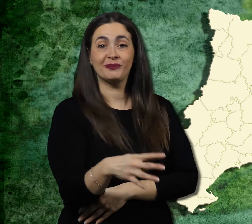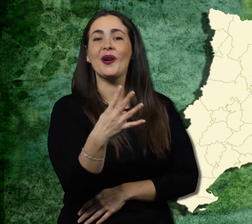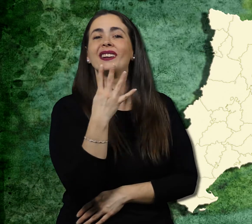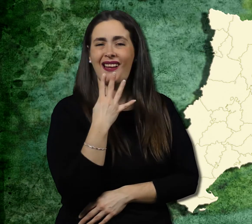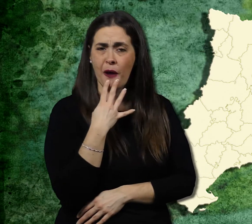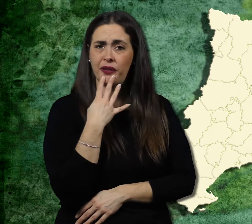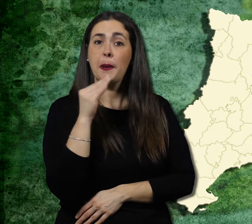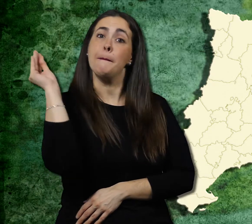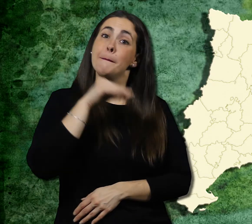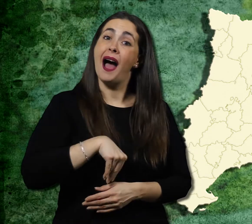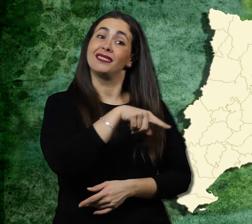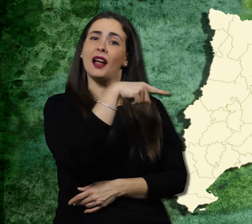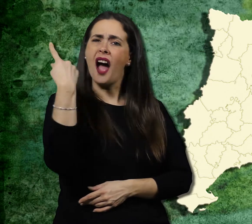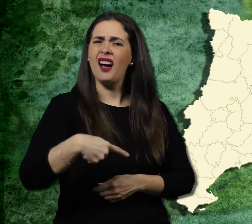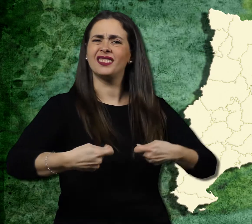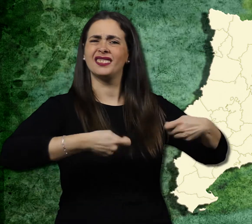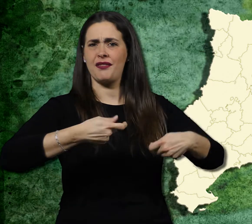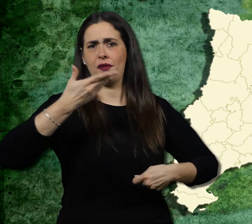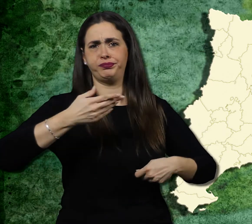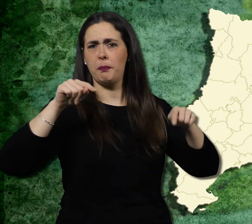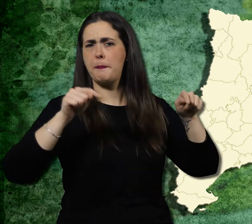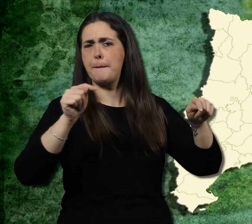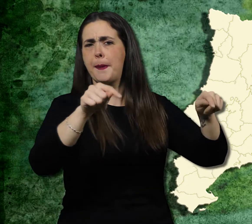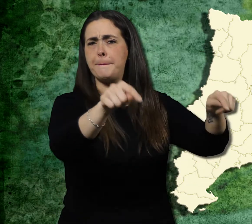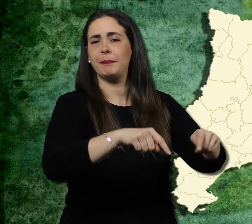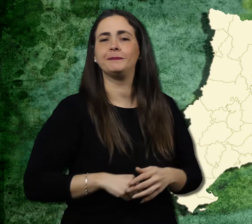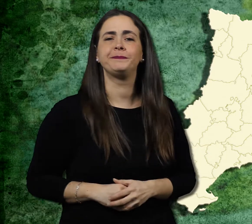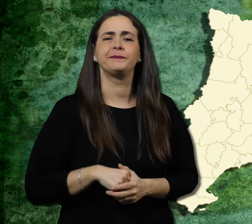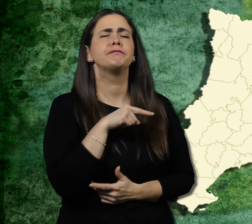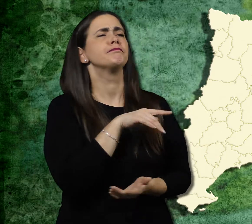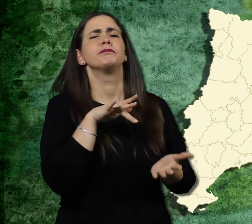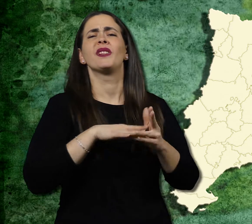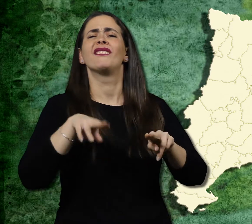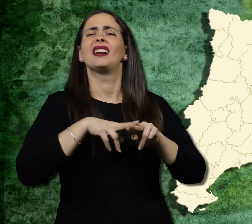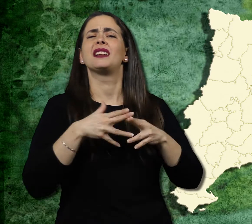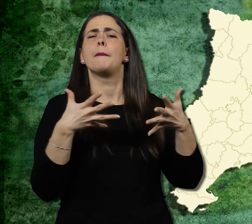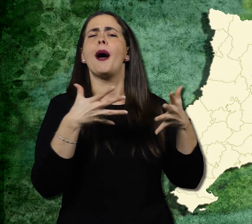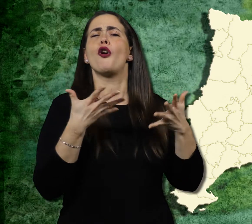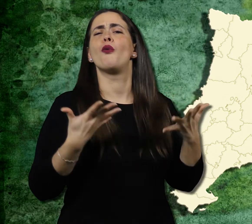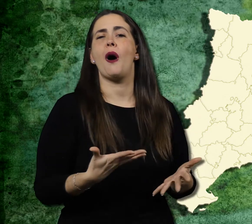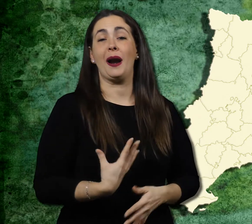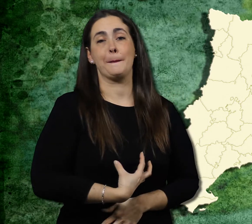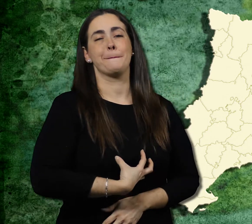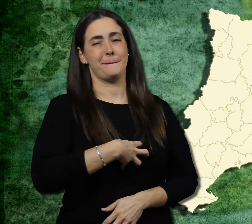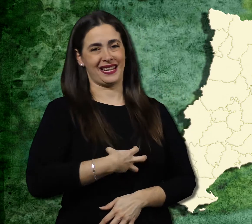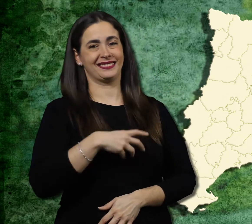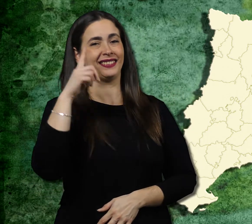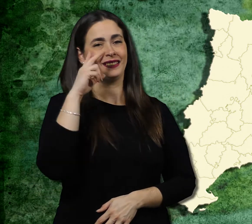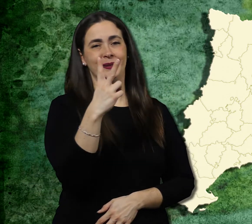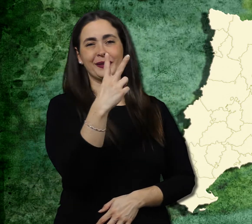i moltes de les botigues més importants de la ciutat. Festa major: La Mercè, 24 de setembre.